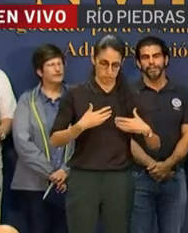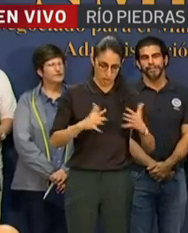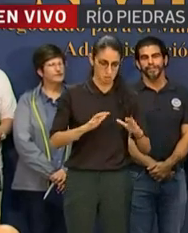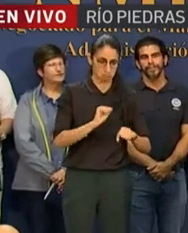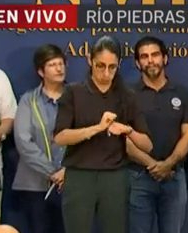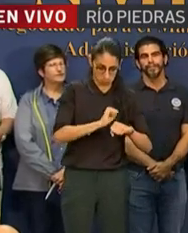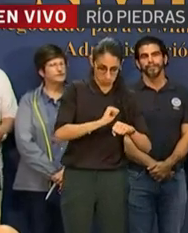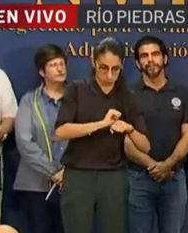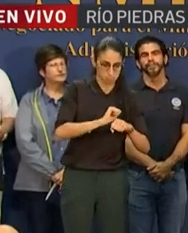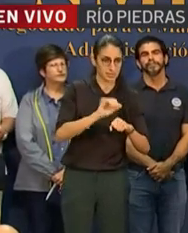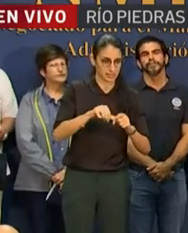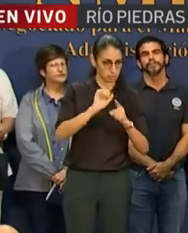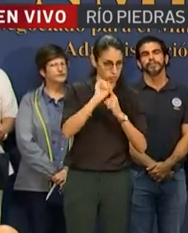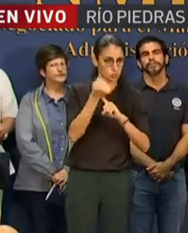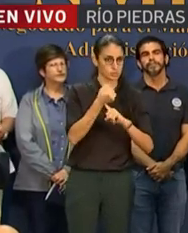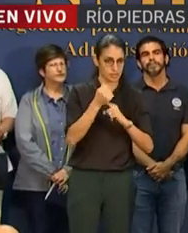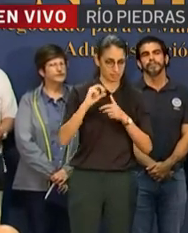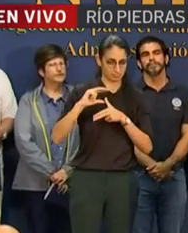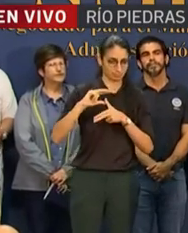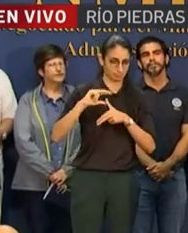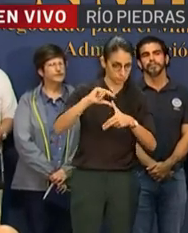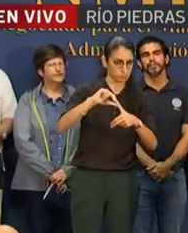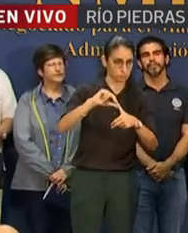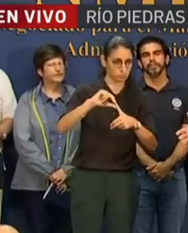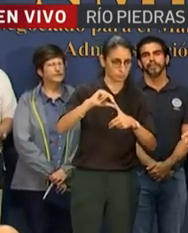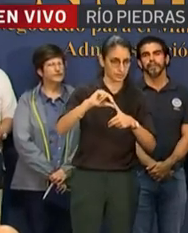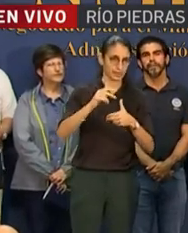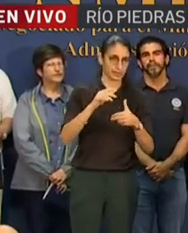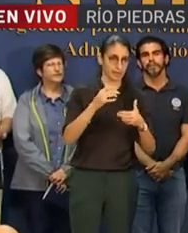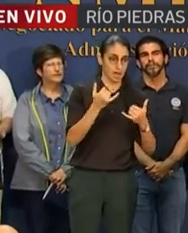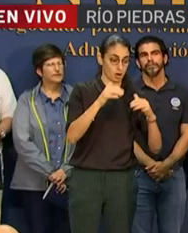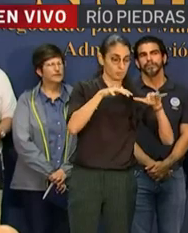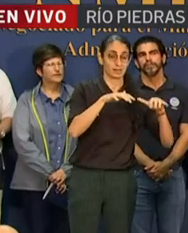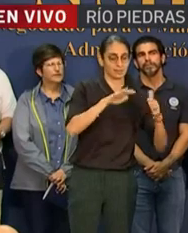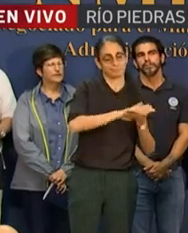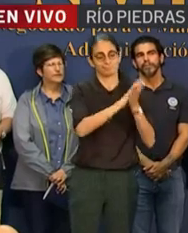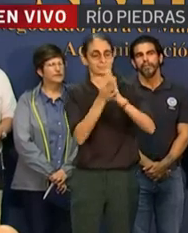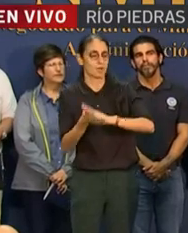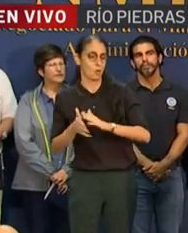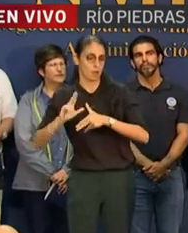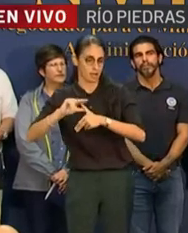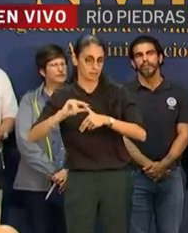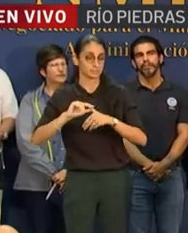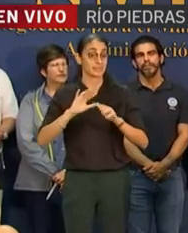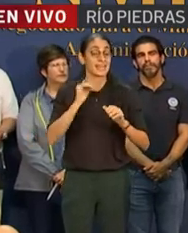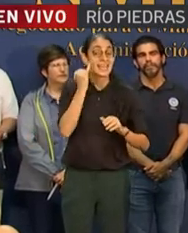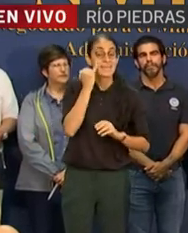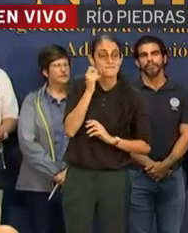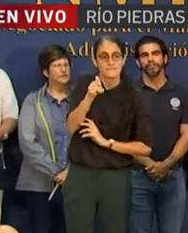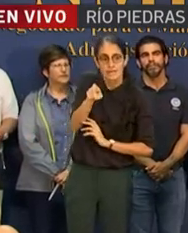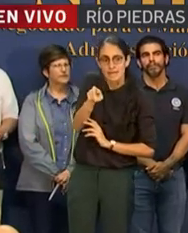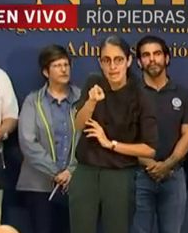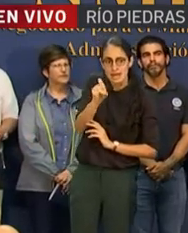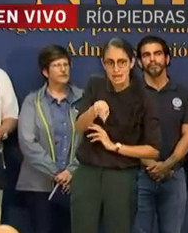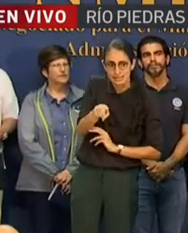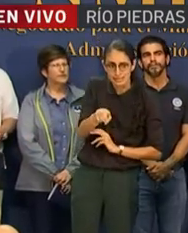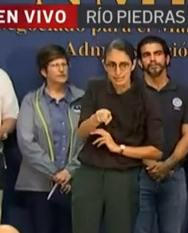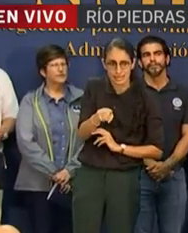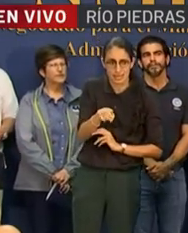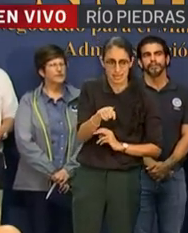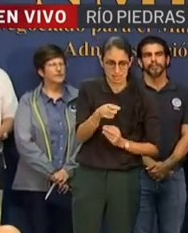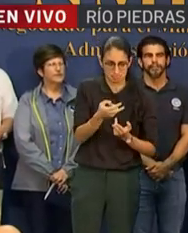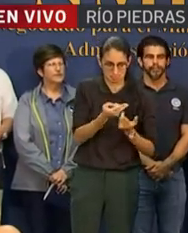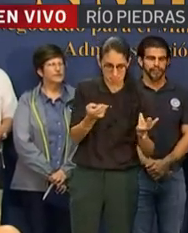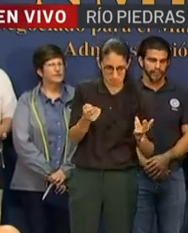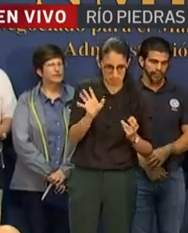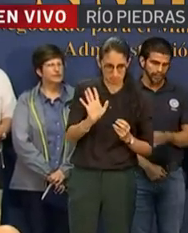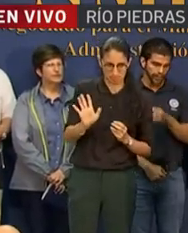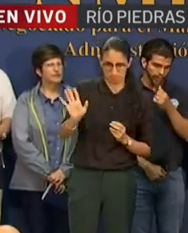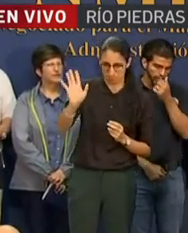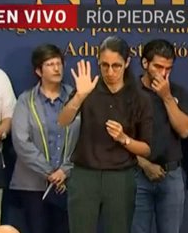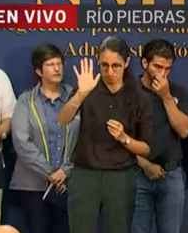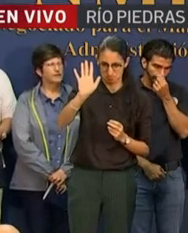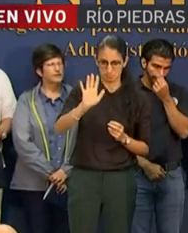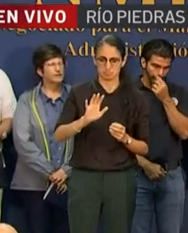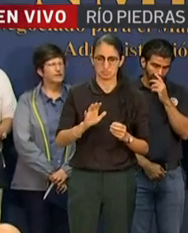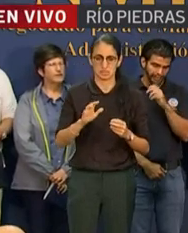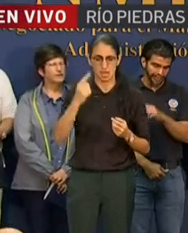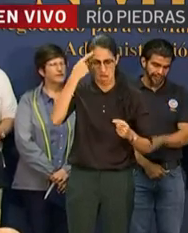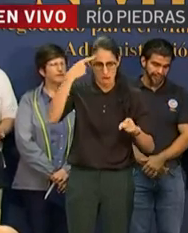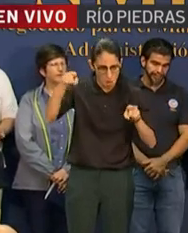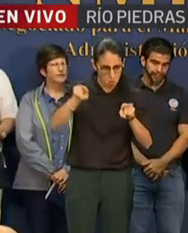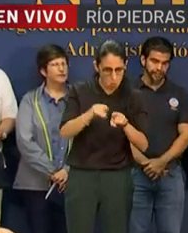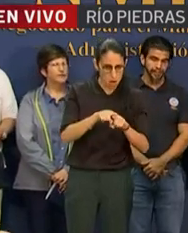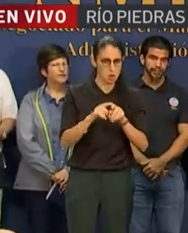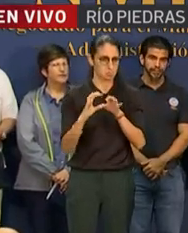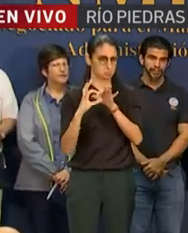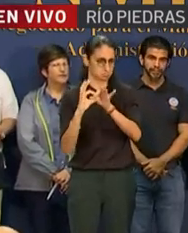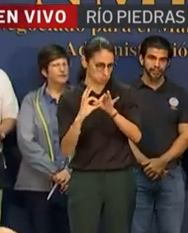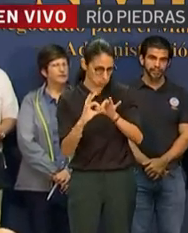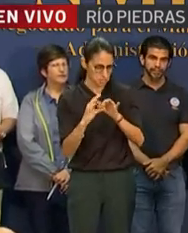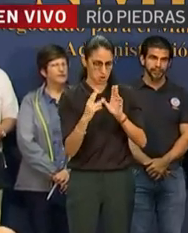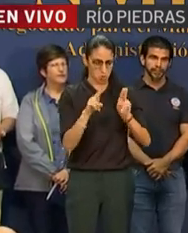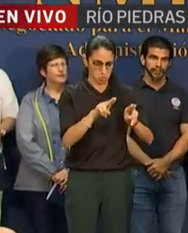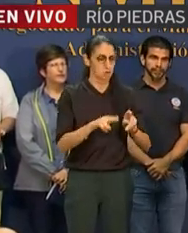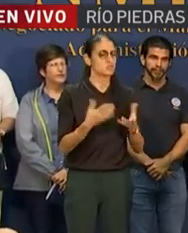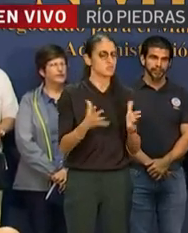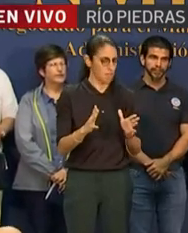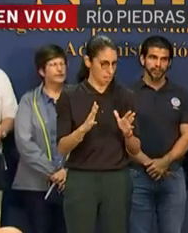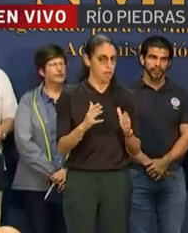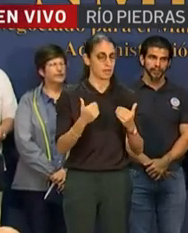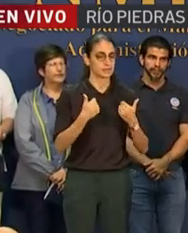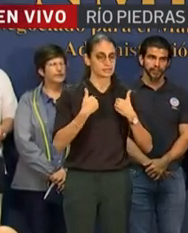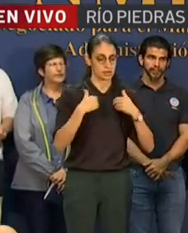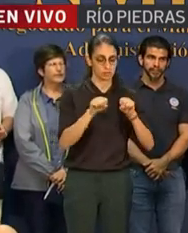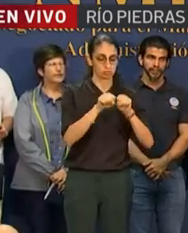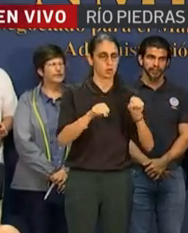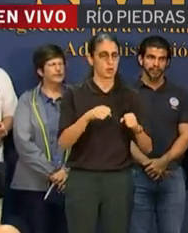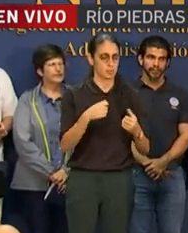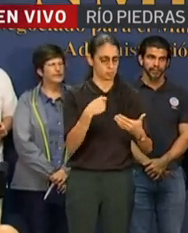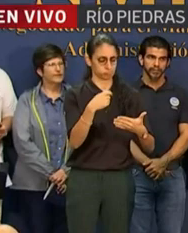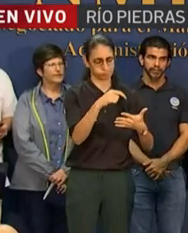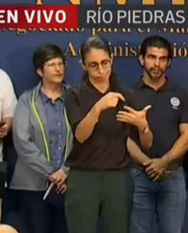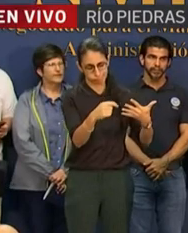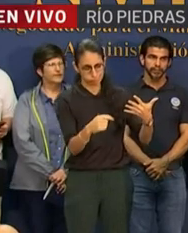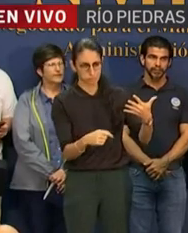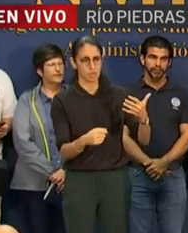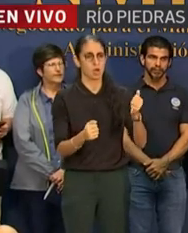SER HAY PERSONAL EN PUERTO